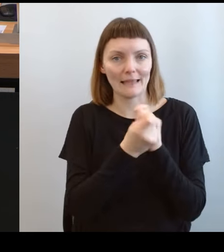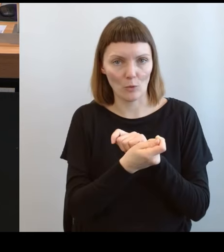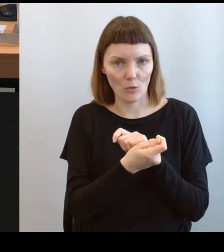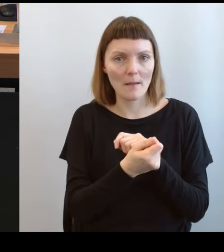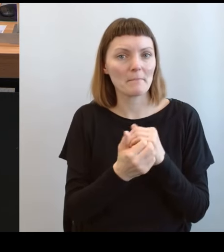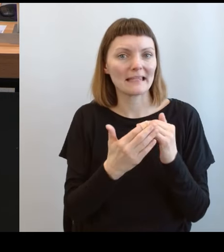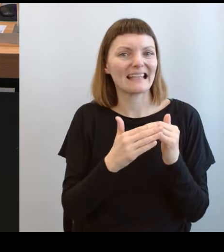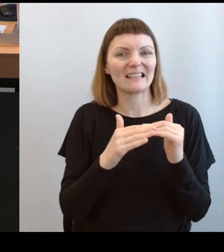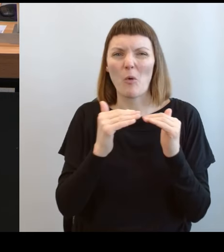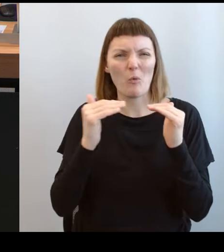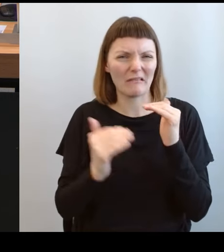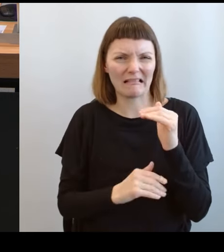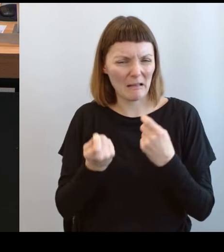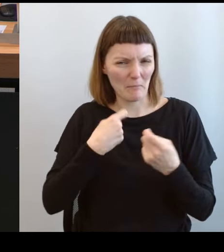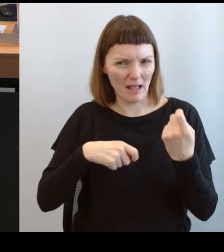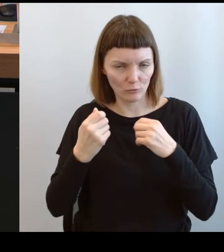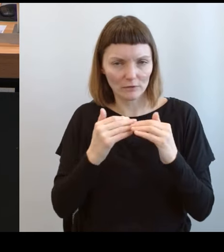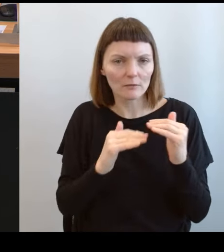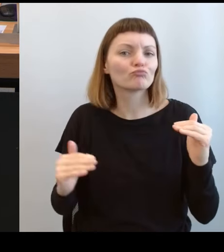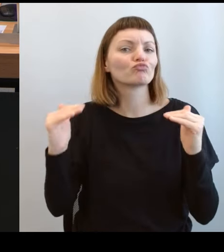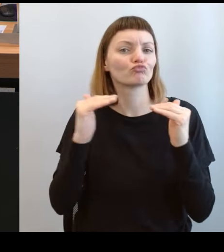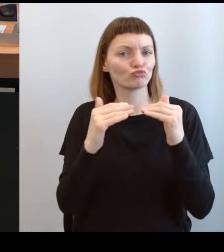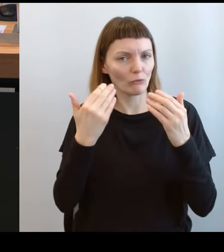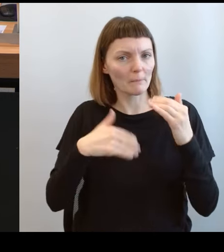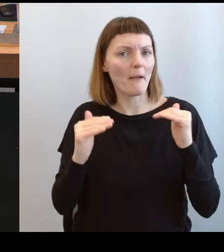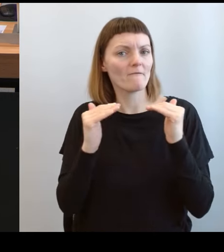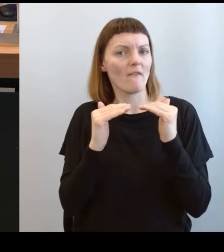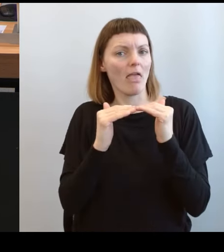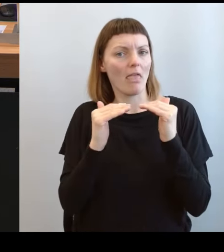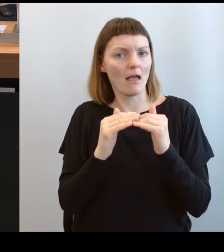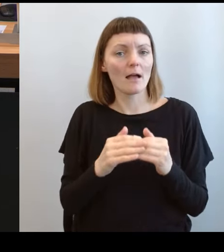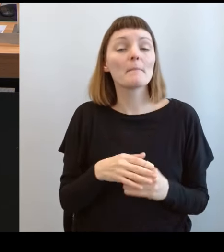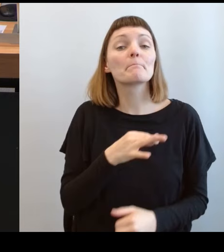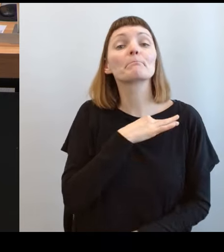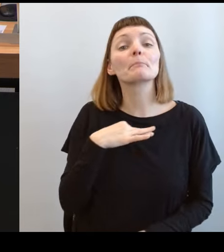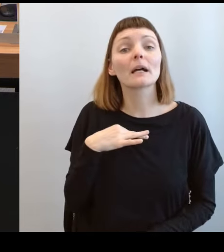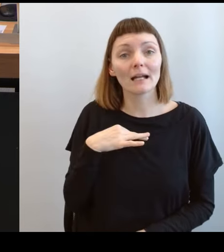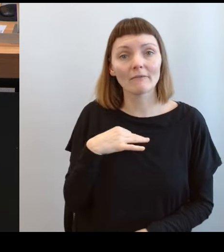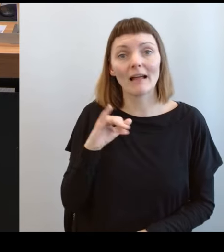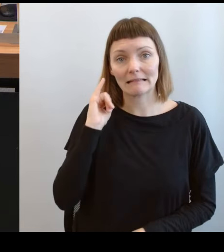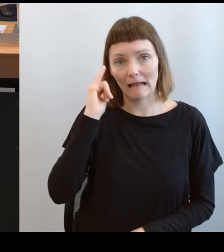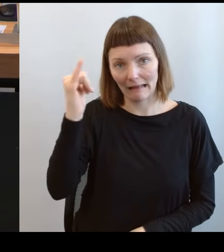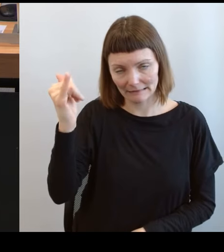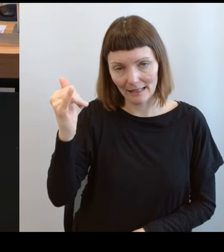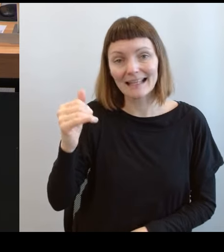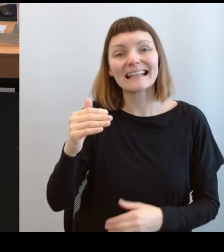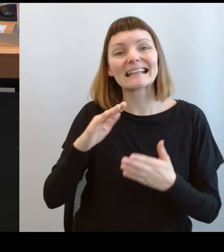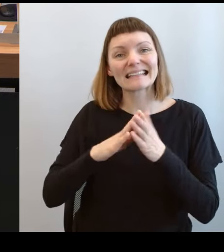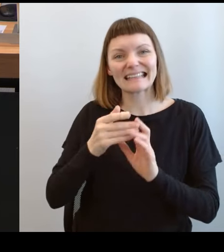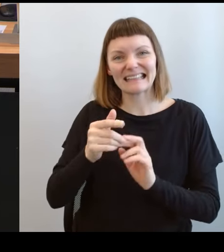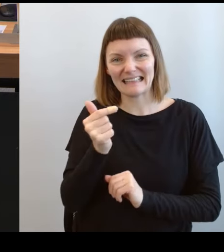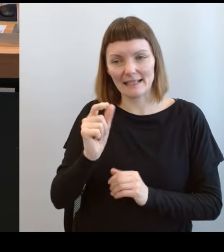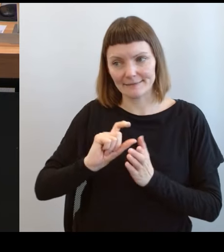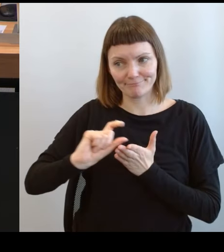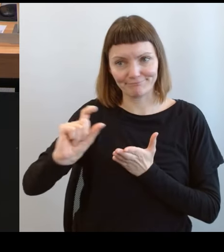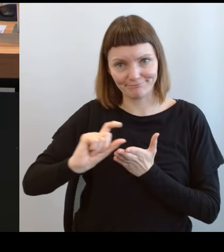Privatreisende die City Tax. Geschäftsreisende nicht. Das hat meine Vorrednerin ja auch gerade ausgeführt. Wir können es aber auch anders